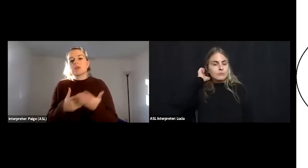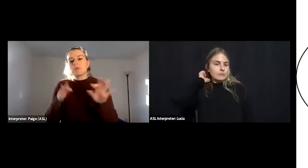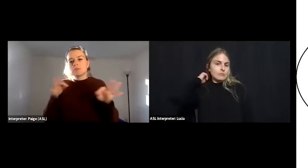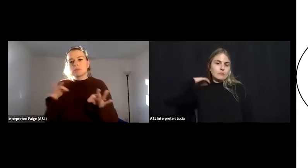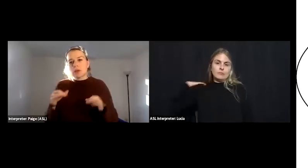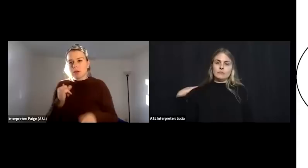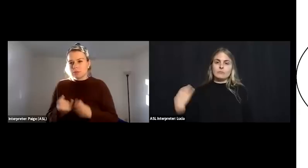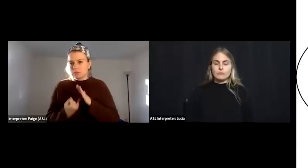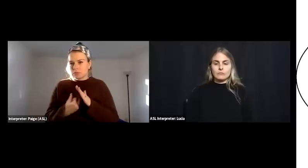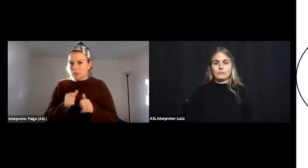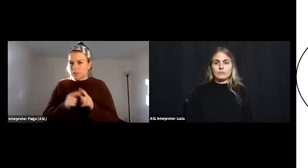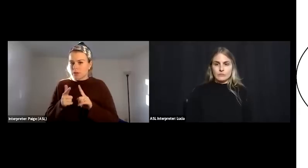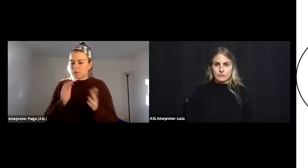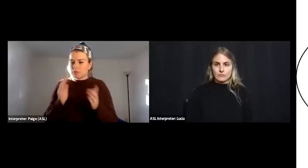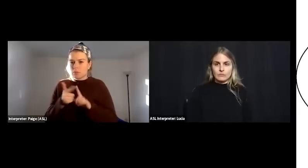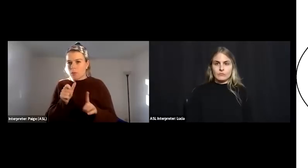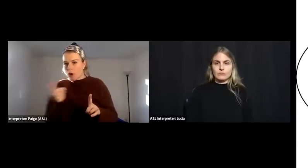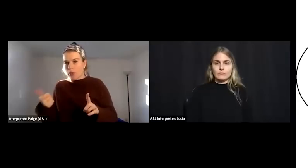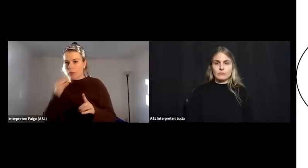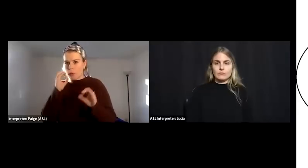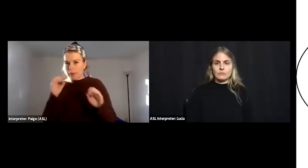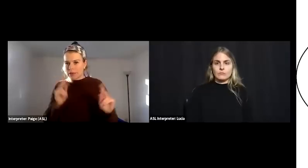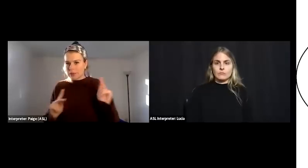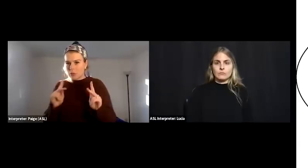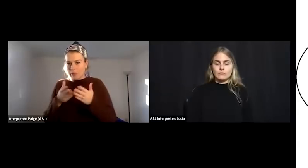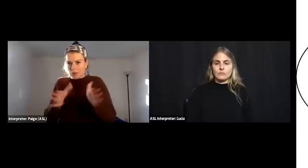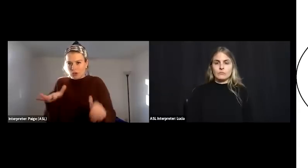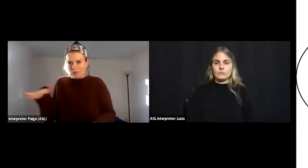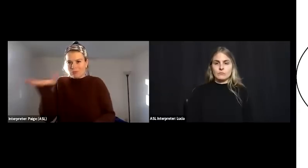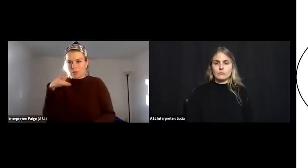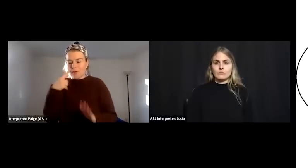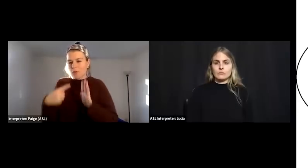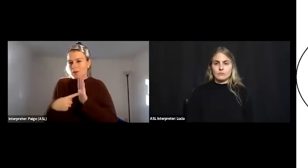de otros indigentes y del público en general. Por ejemplo, Sarah dijo haber elegido